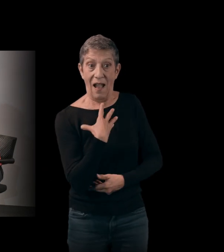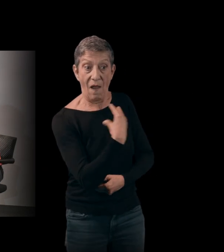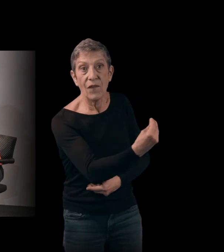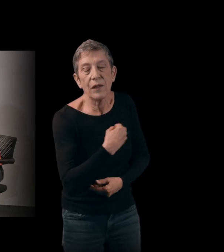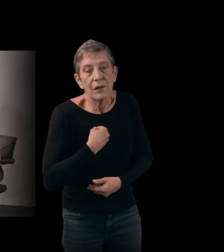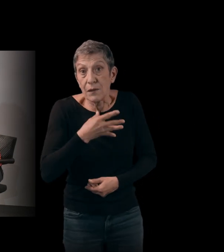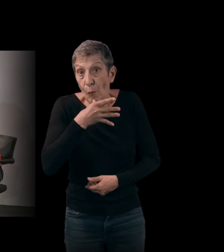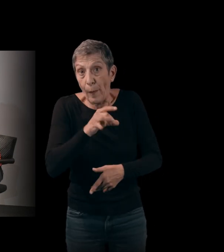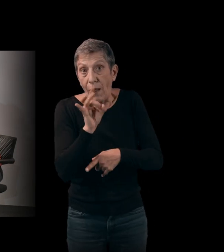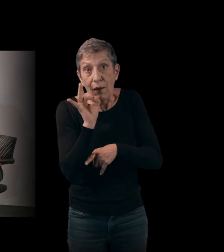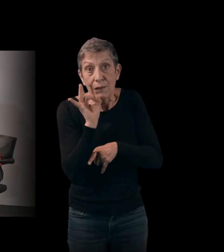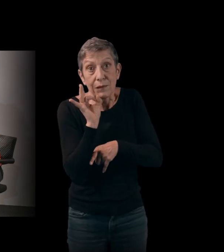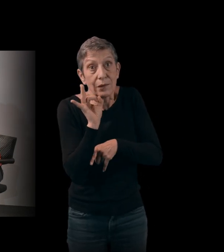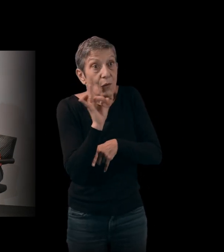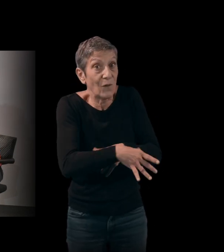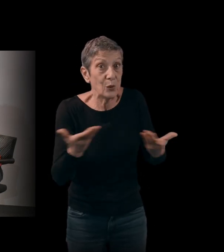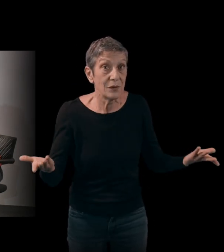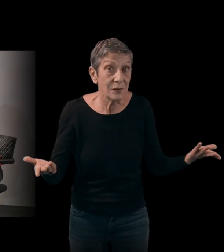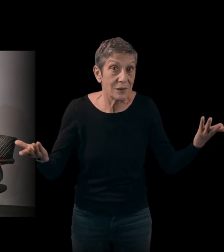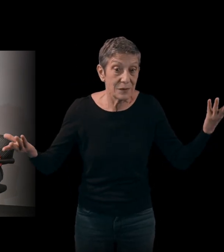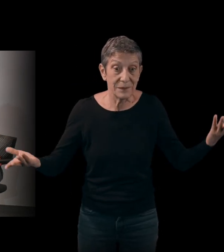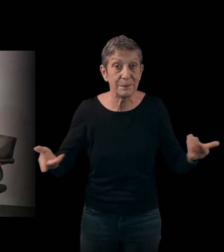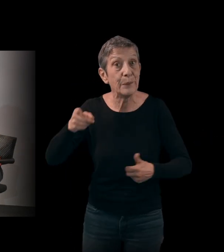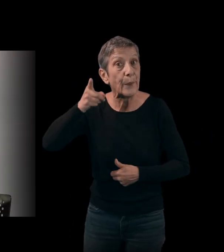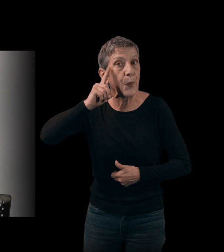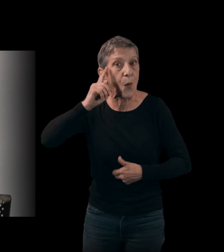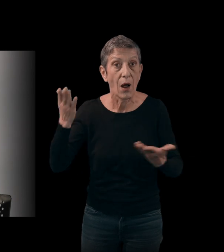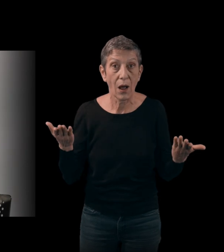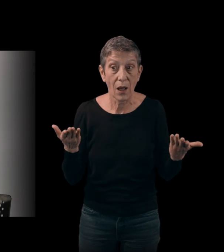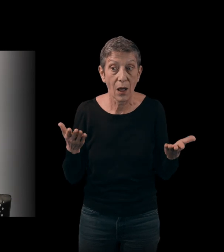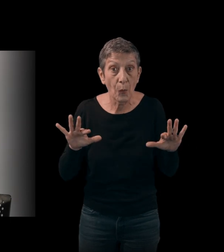ne pouvais pas refuser puisque, vous l'avez peut-être compris,